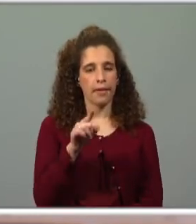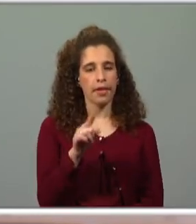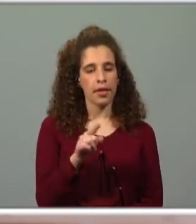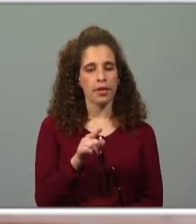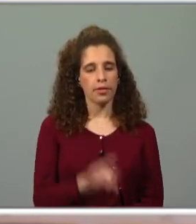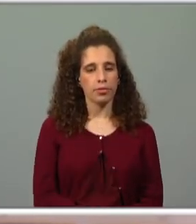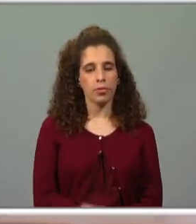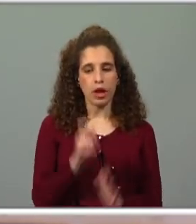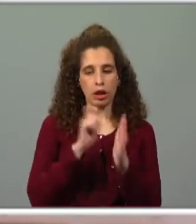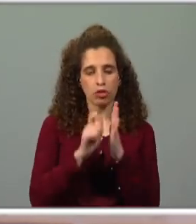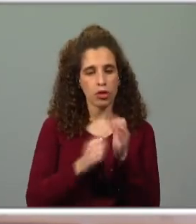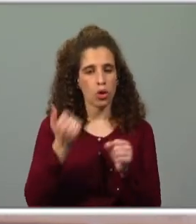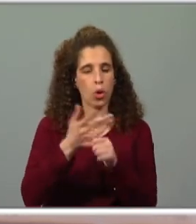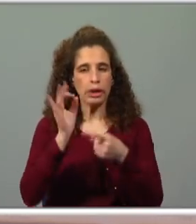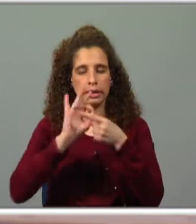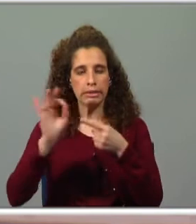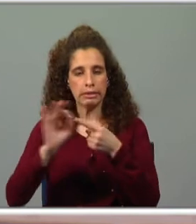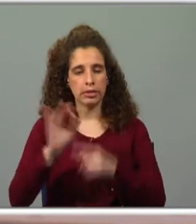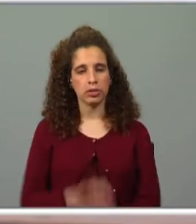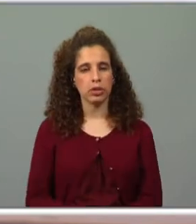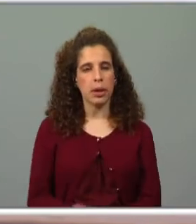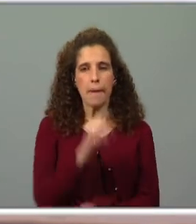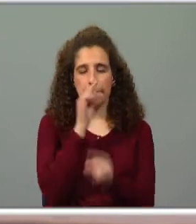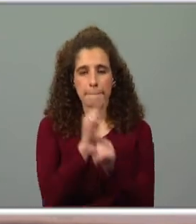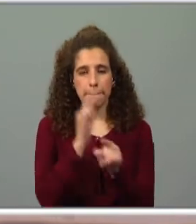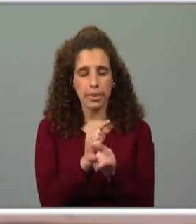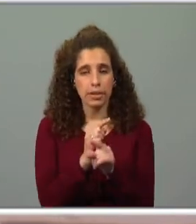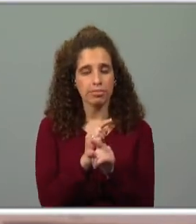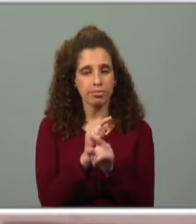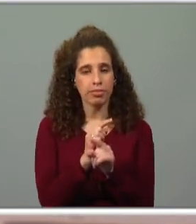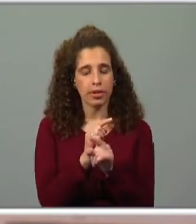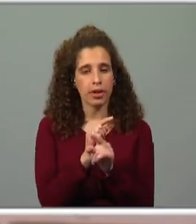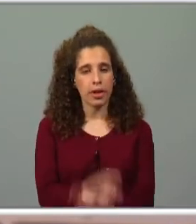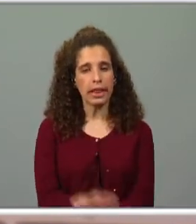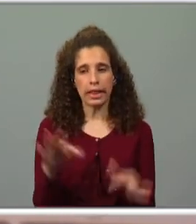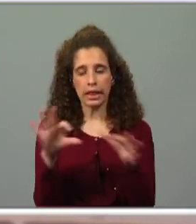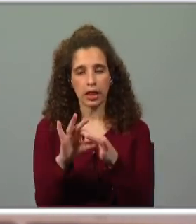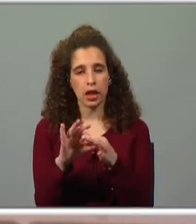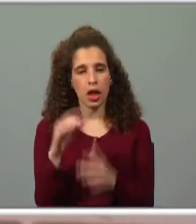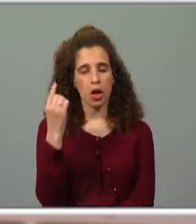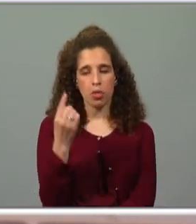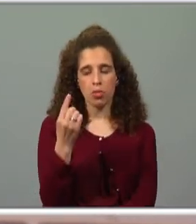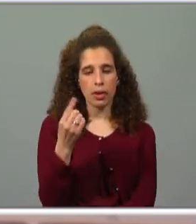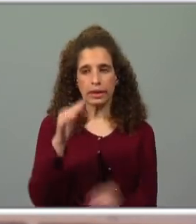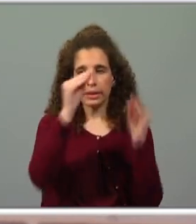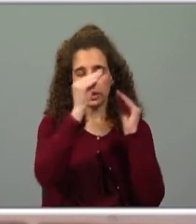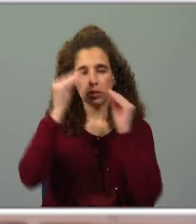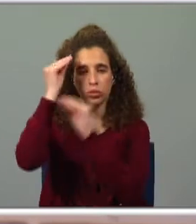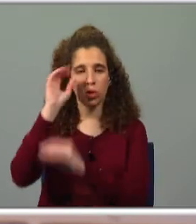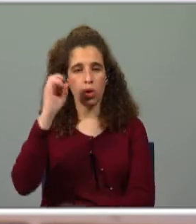colocar outros elementos que são mesmo relativos a uma das personagens ou um 放入其他相同的元素與其中一個角色或